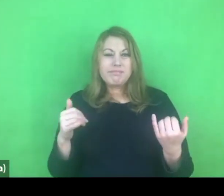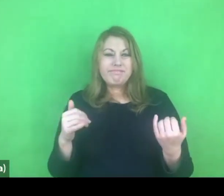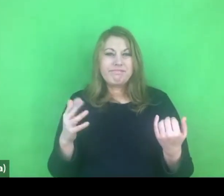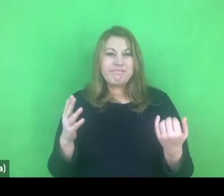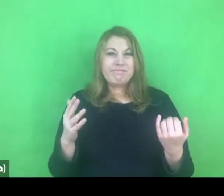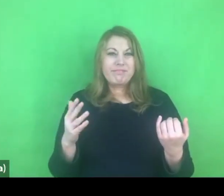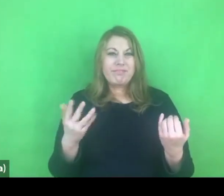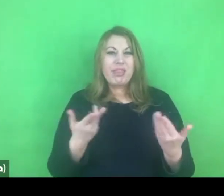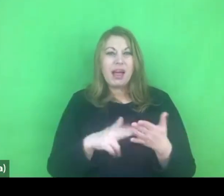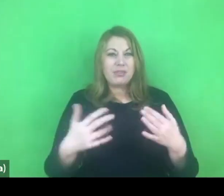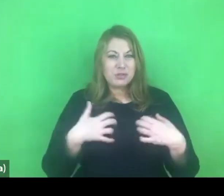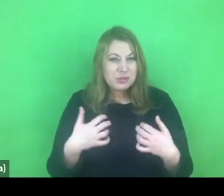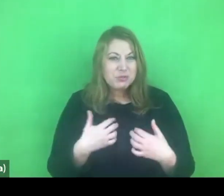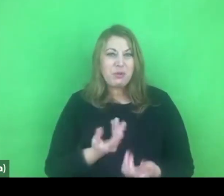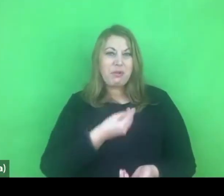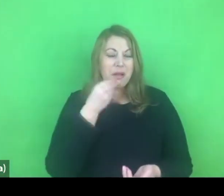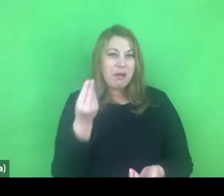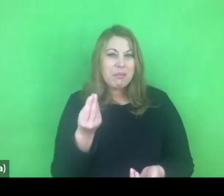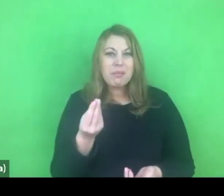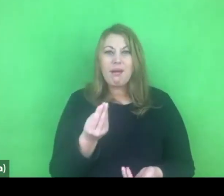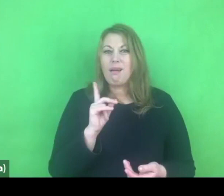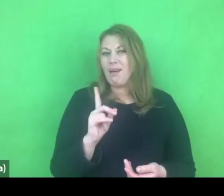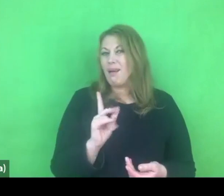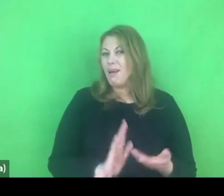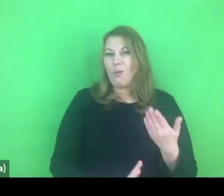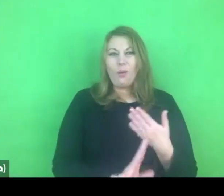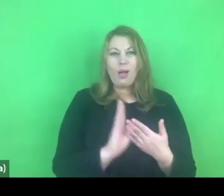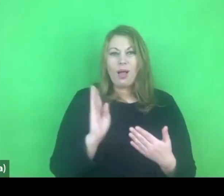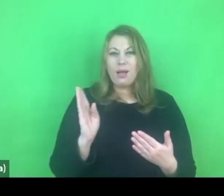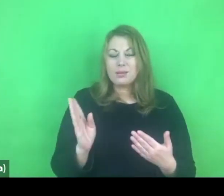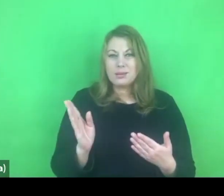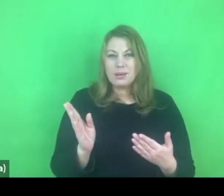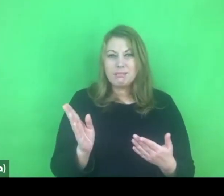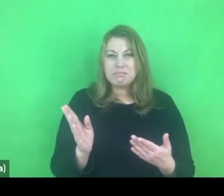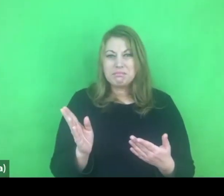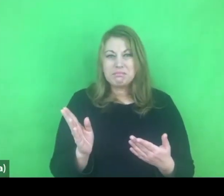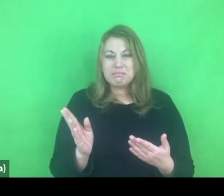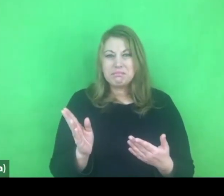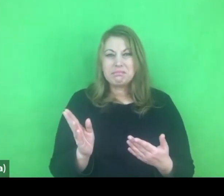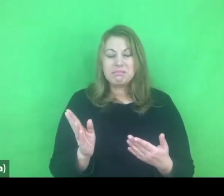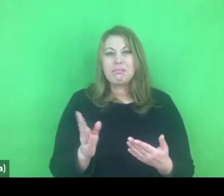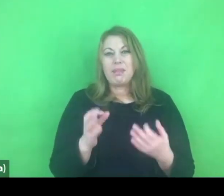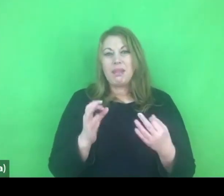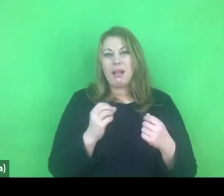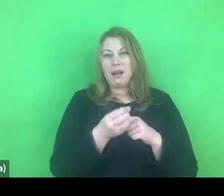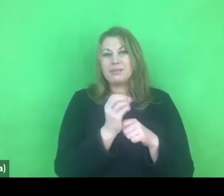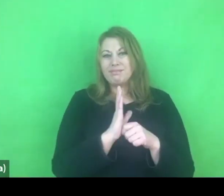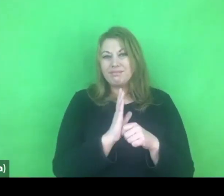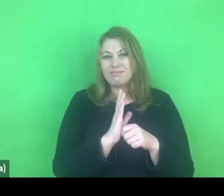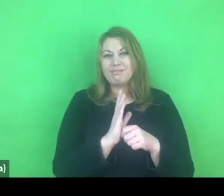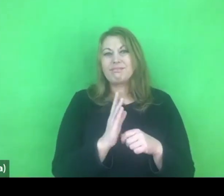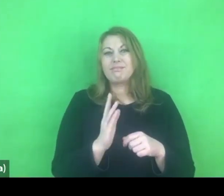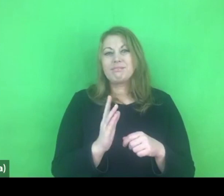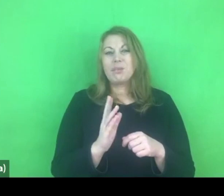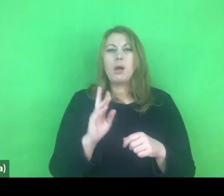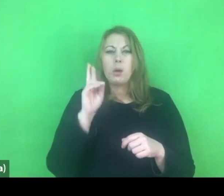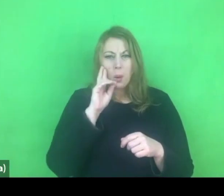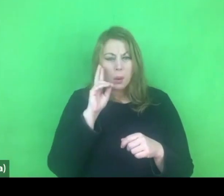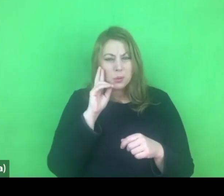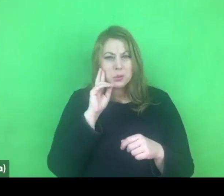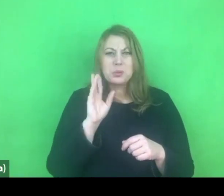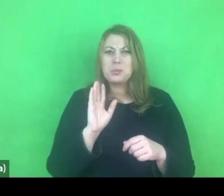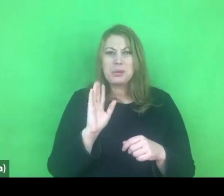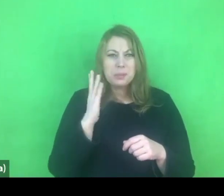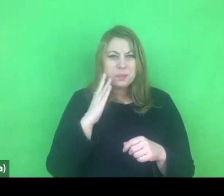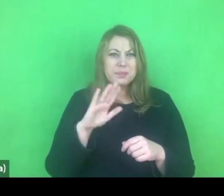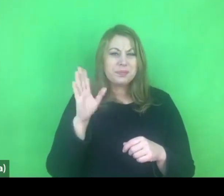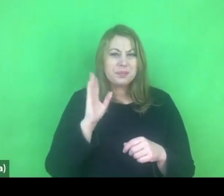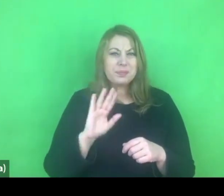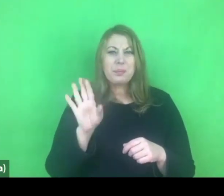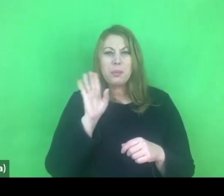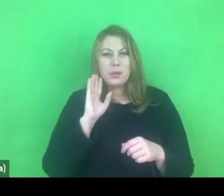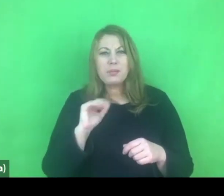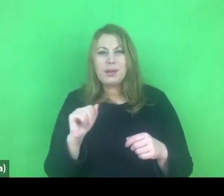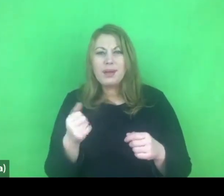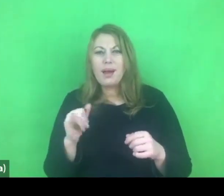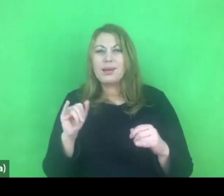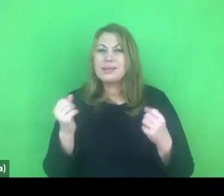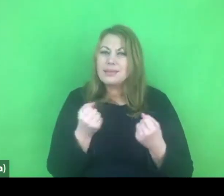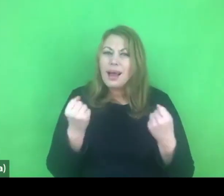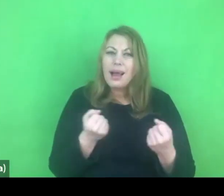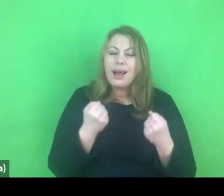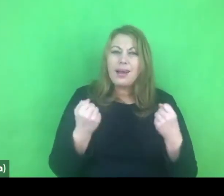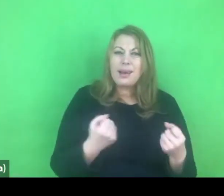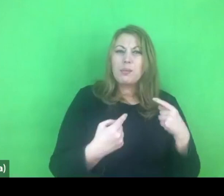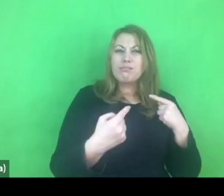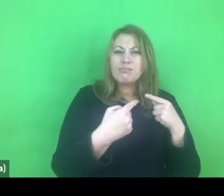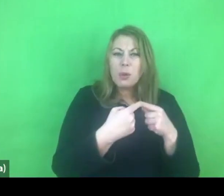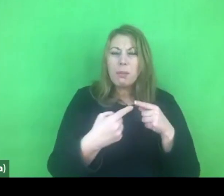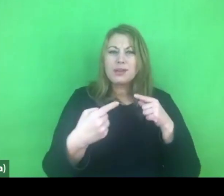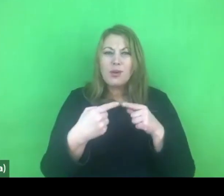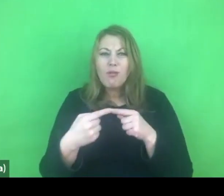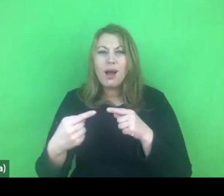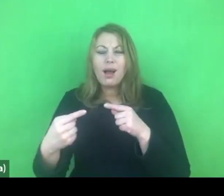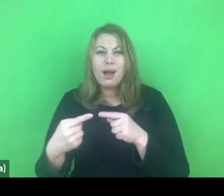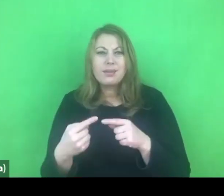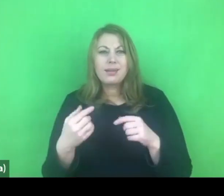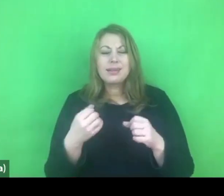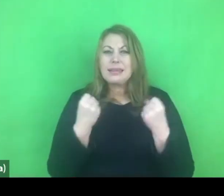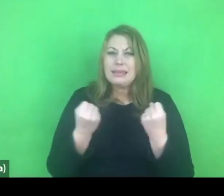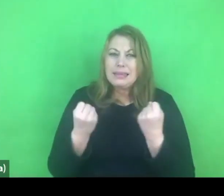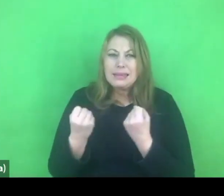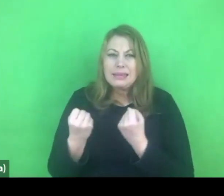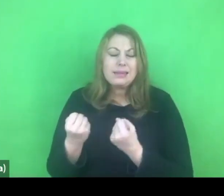Okazuje się, że pandemia uczy nas wielu kwestii, też takiej pokory i wymaga od nas umiejętnści dostosowania się do warunków.